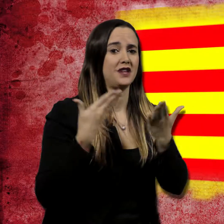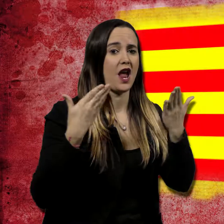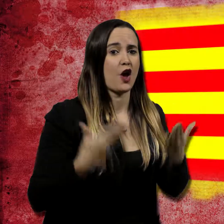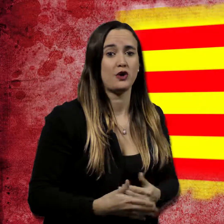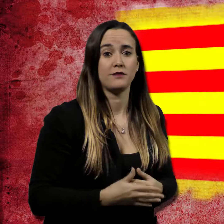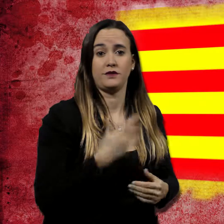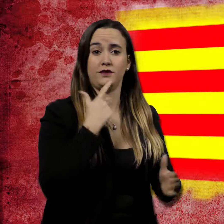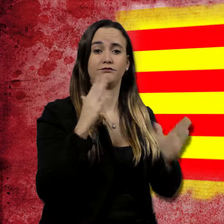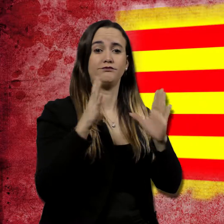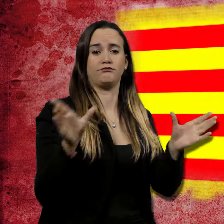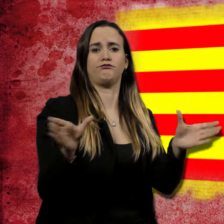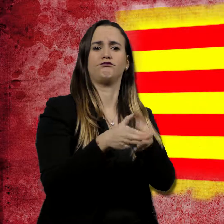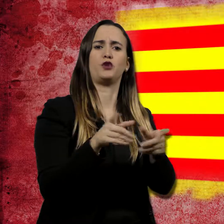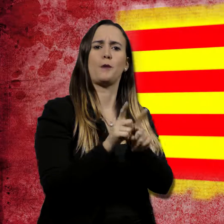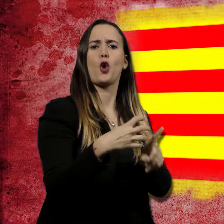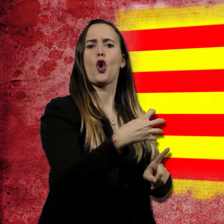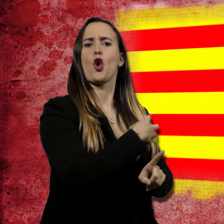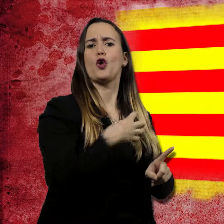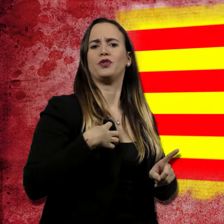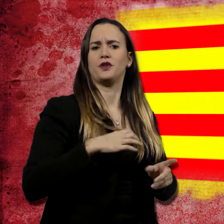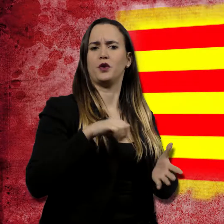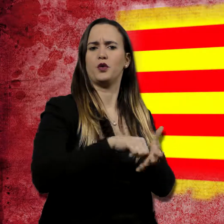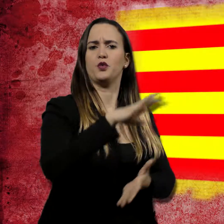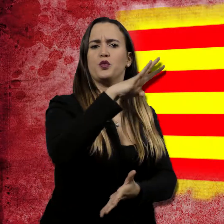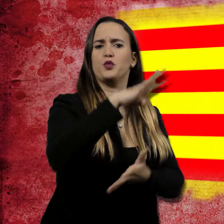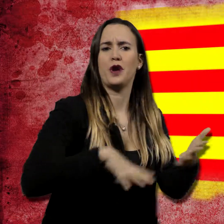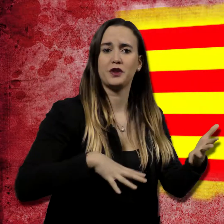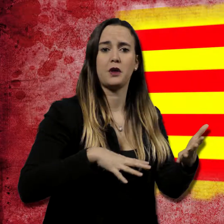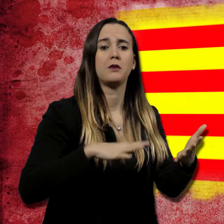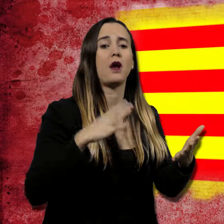Aquest conjunt era el distintiu dels comtes de Barcelona